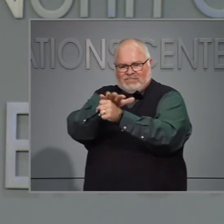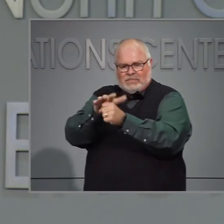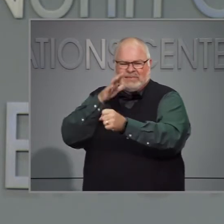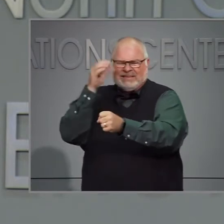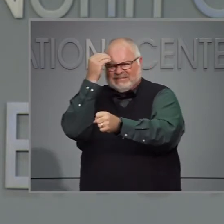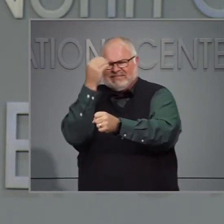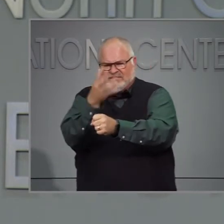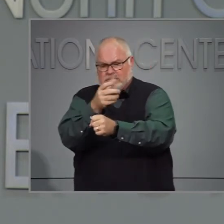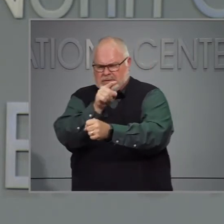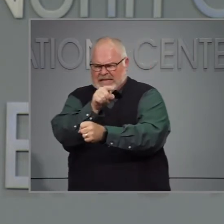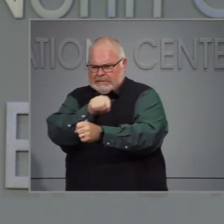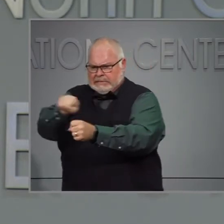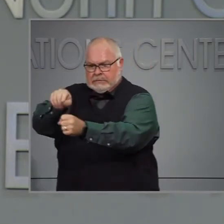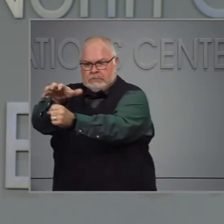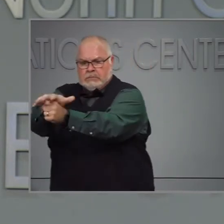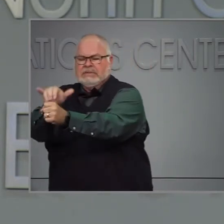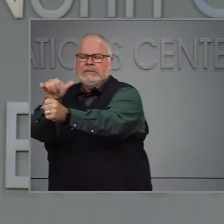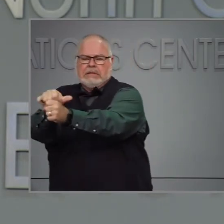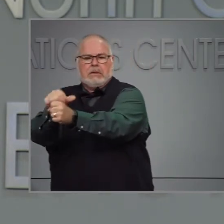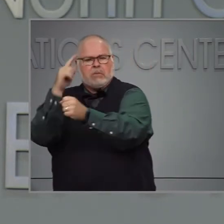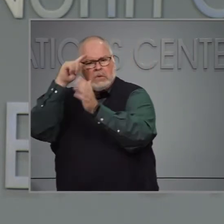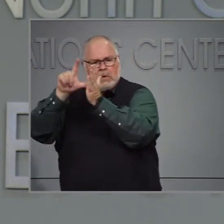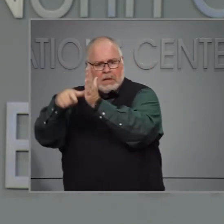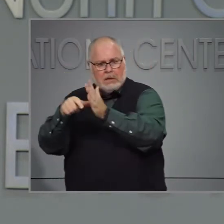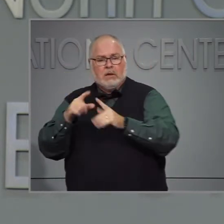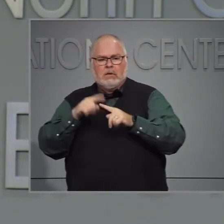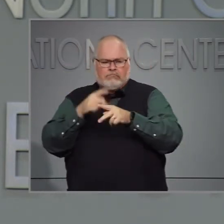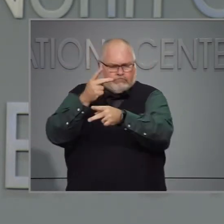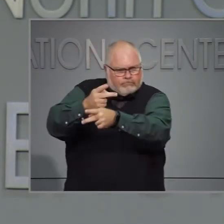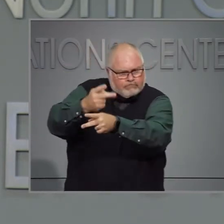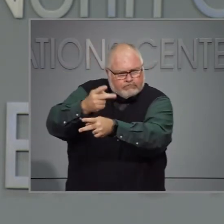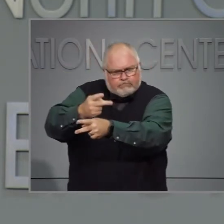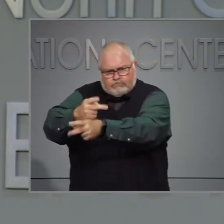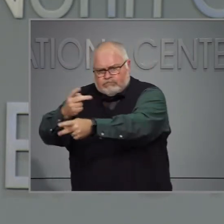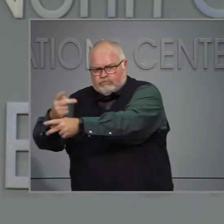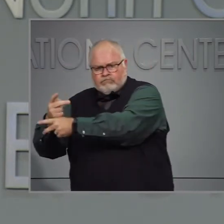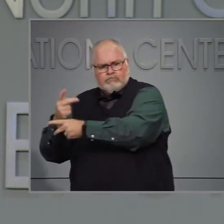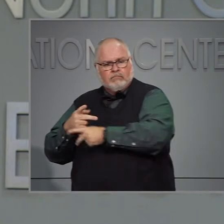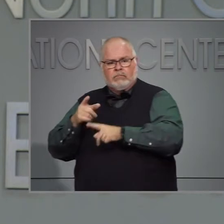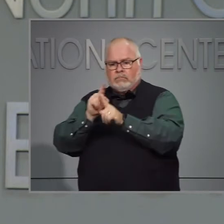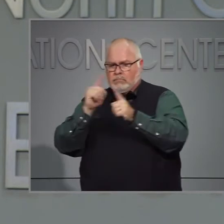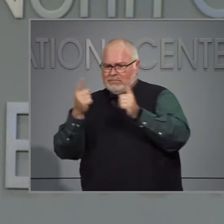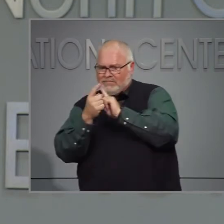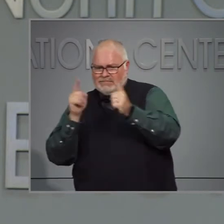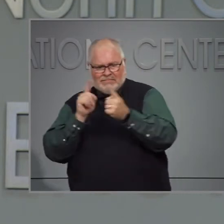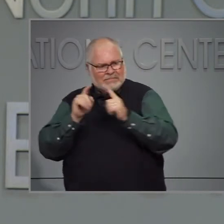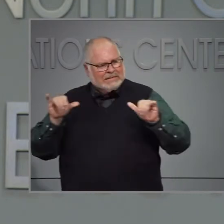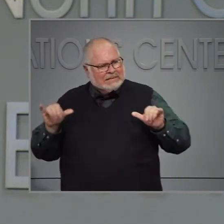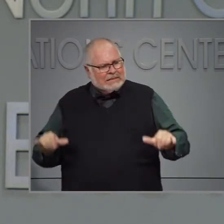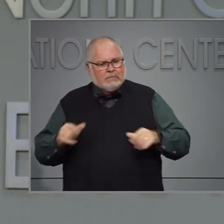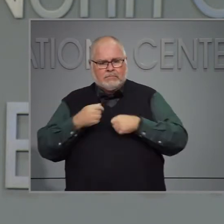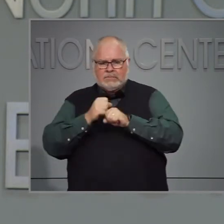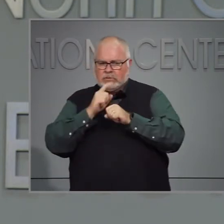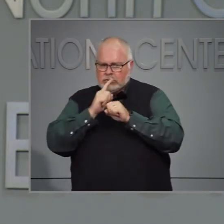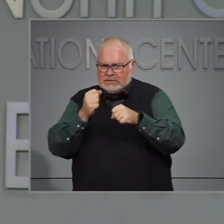pudieran, y de net que ser en estar en cuarentena y también tenemos aquí el